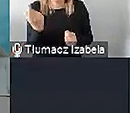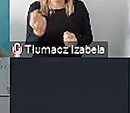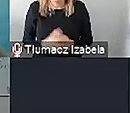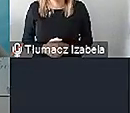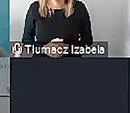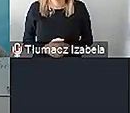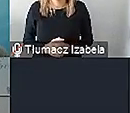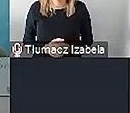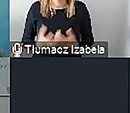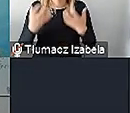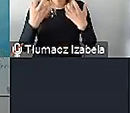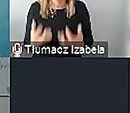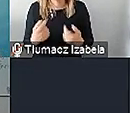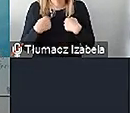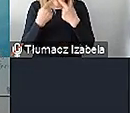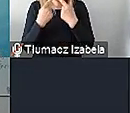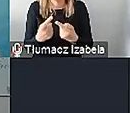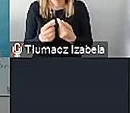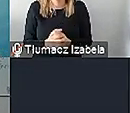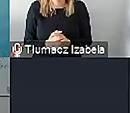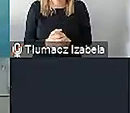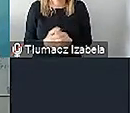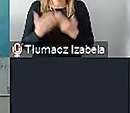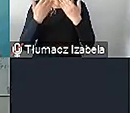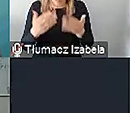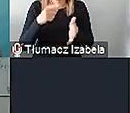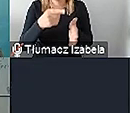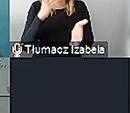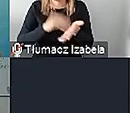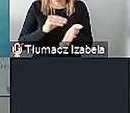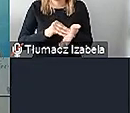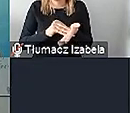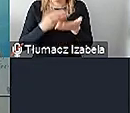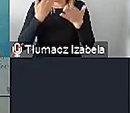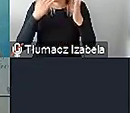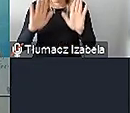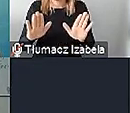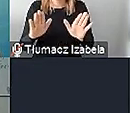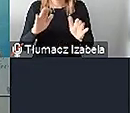Dzięki za praktyczne pokazanie, jak to zrobić.